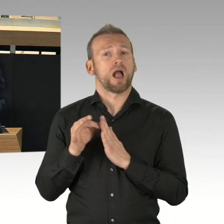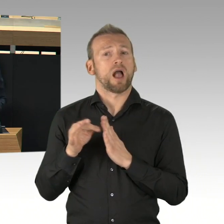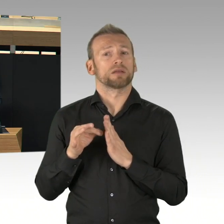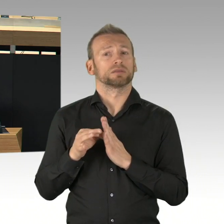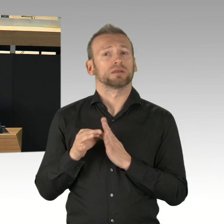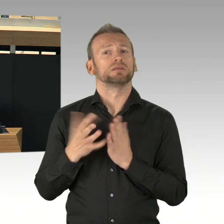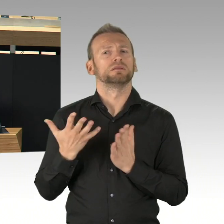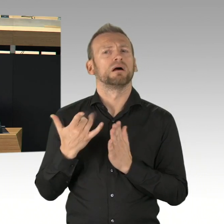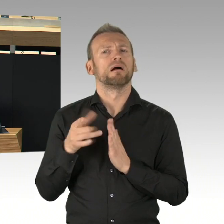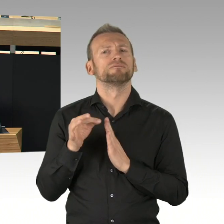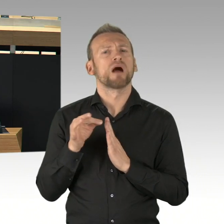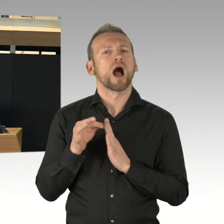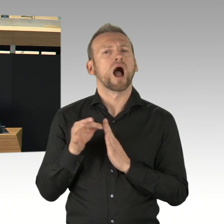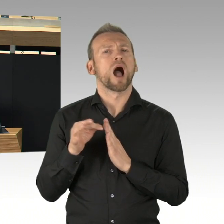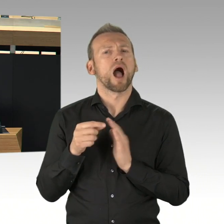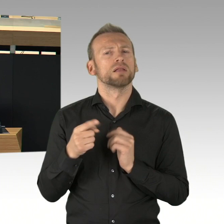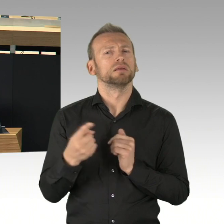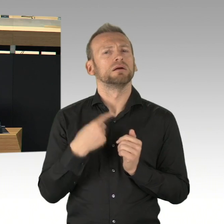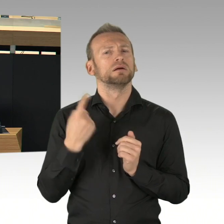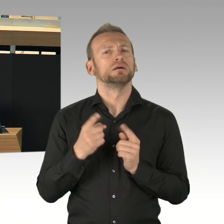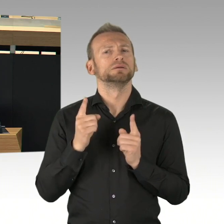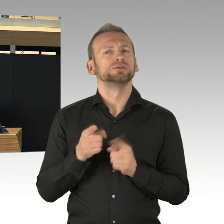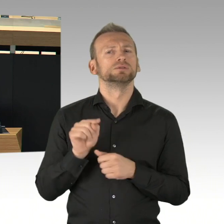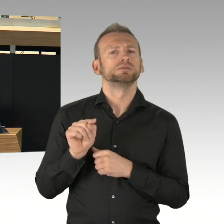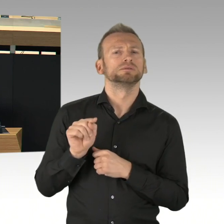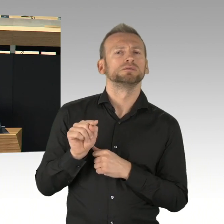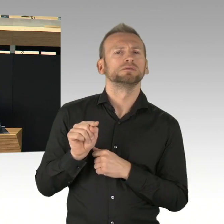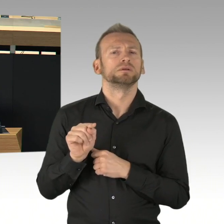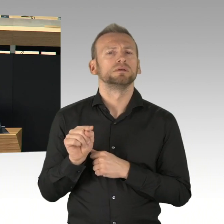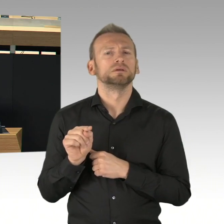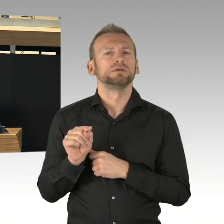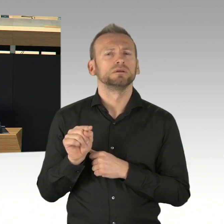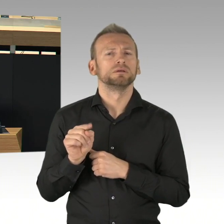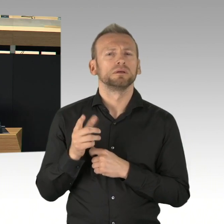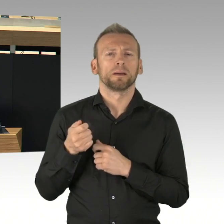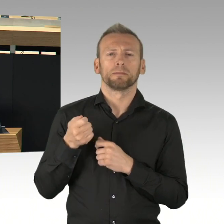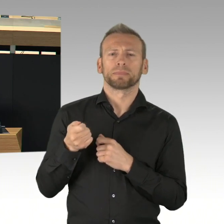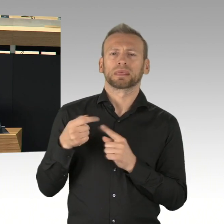Aber wie soll man denn gegen Wuchermieten vorgehen, wenn Sie in dieser Stadt die funktionierende Rechtsprechung permanent bekämpfen?